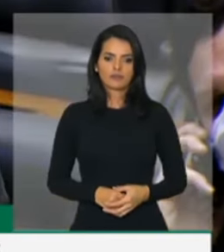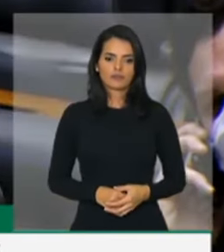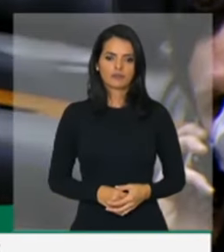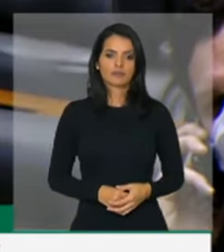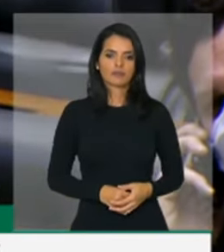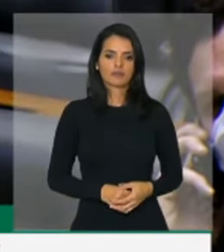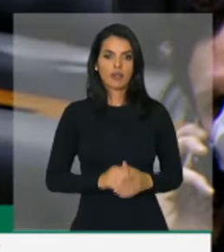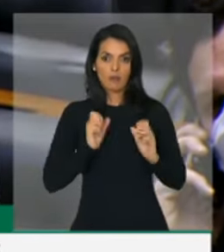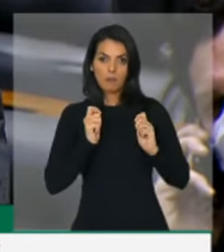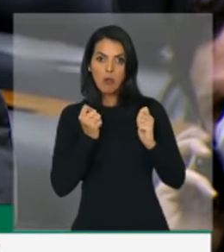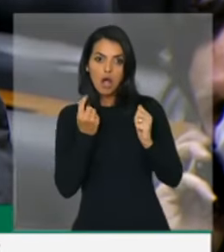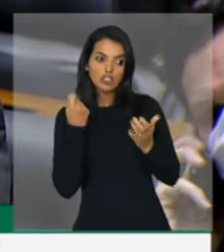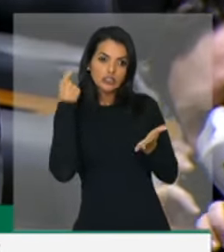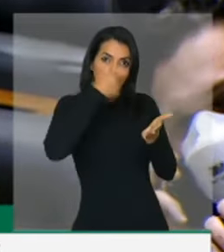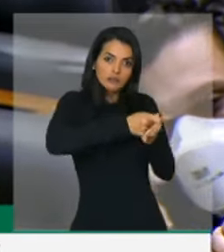PRATICADA, QUE INFELIZMENTE